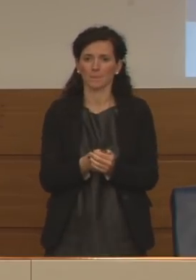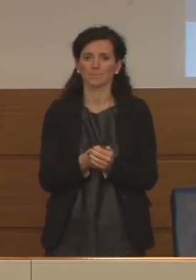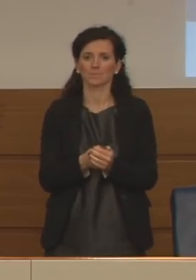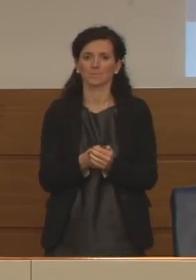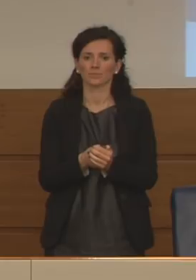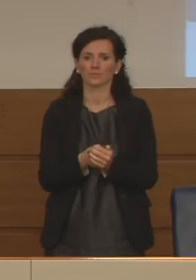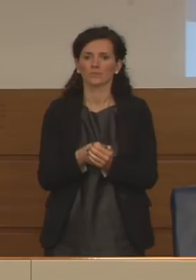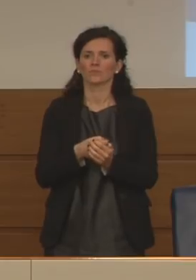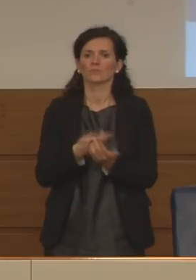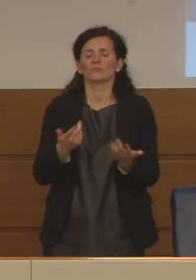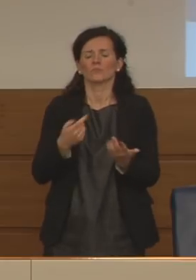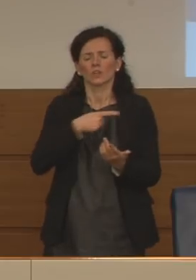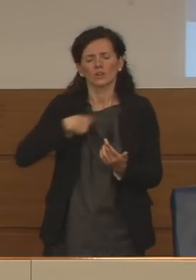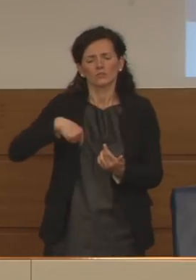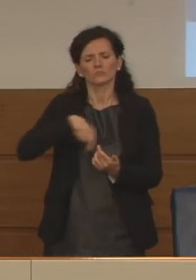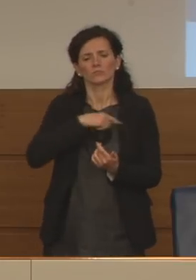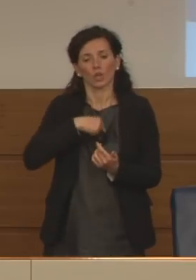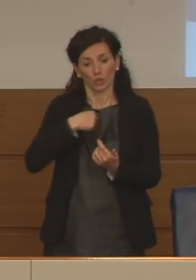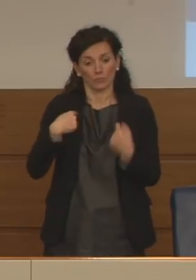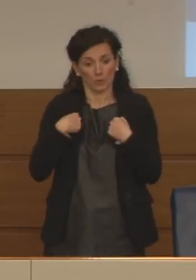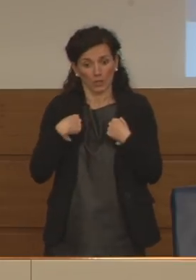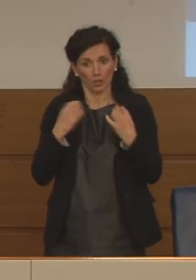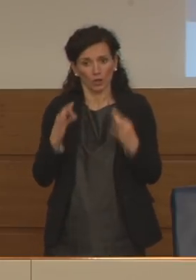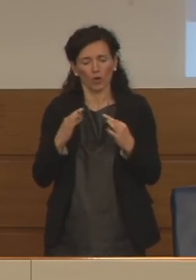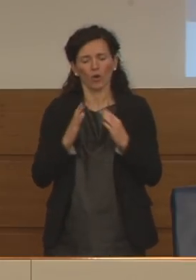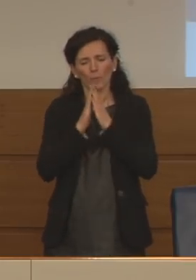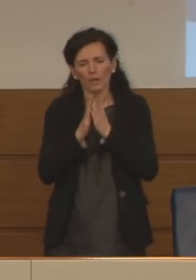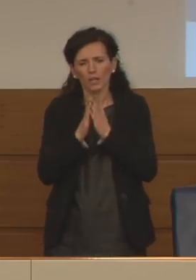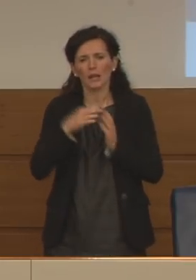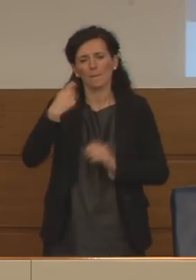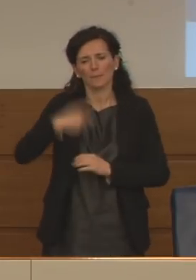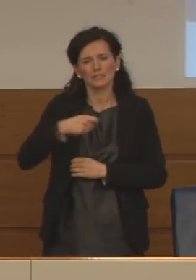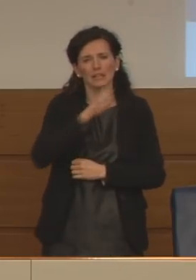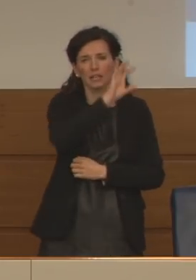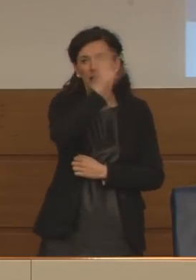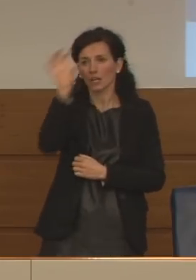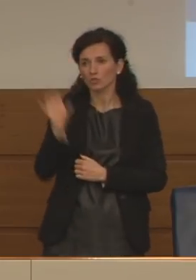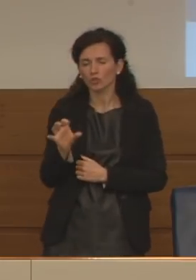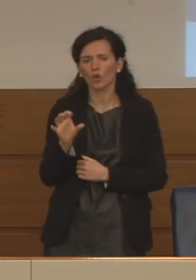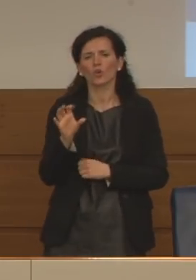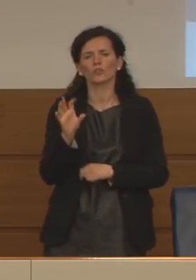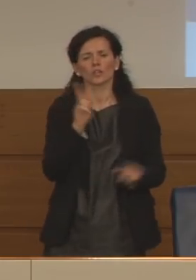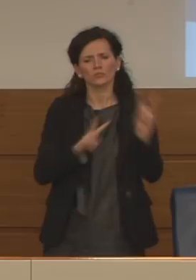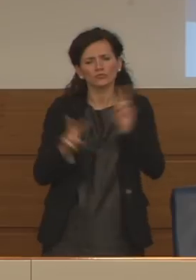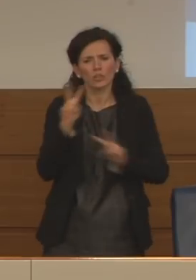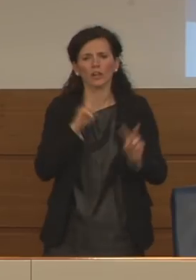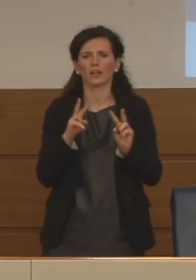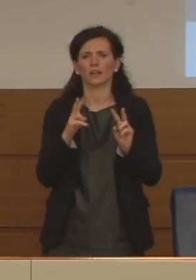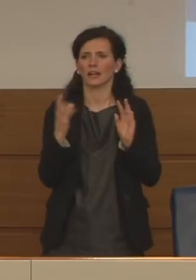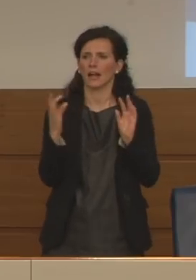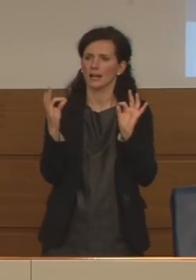a tutti i Presidenti Regione, è di raccordarci magari in un momento anche